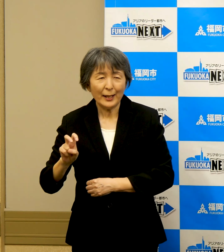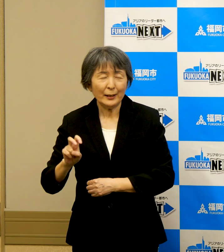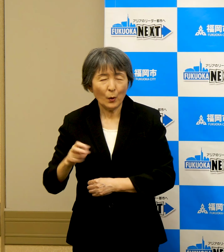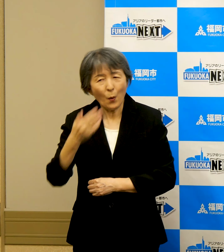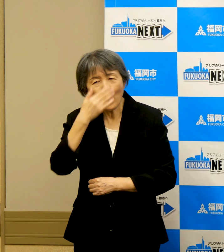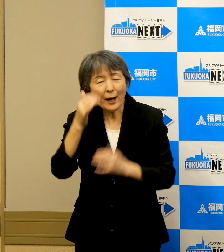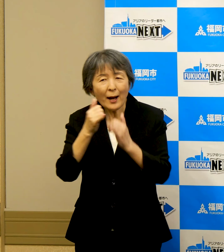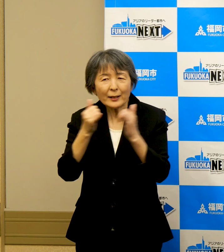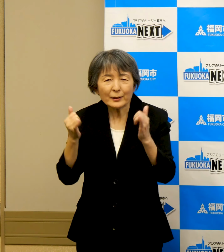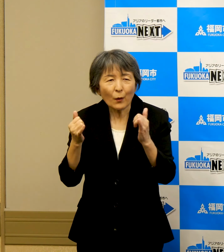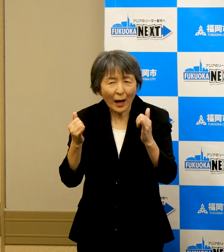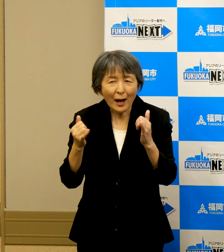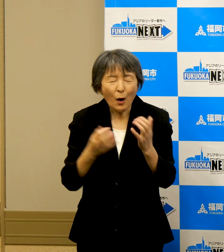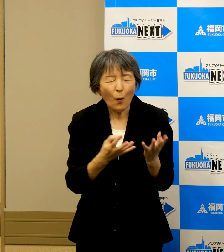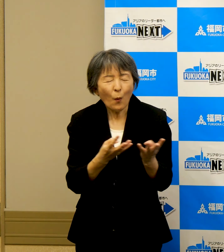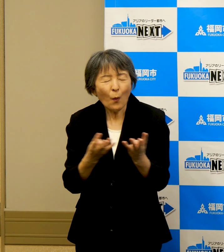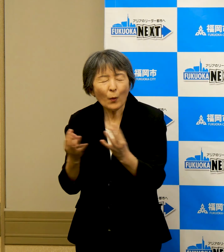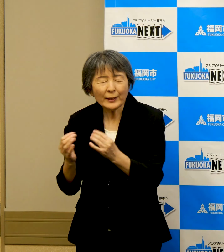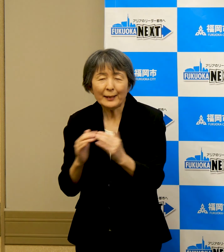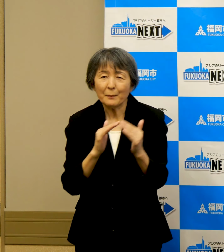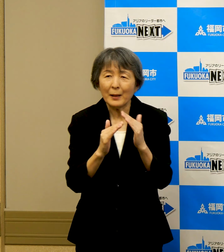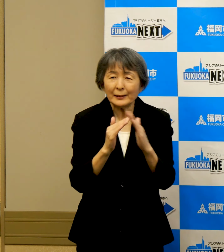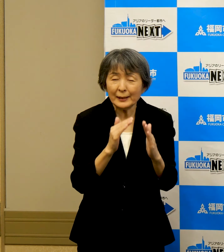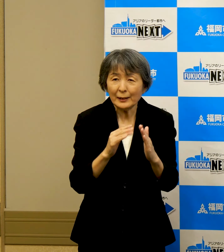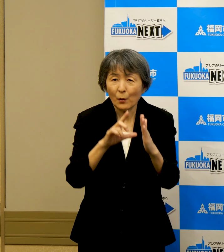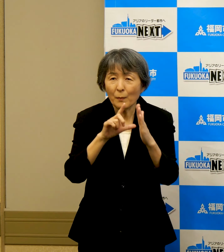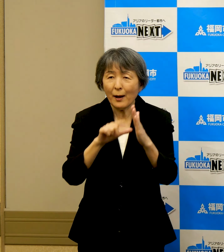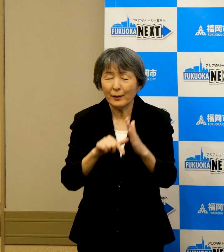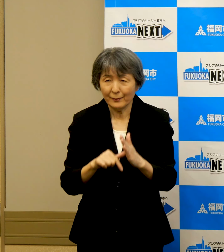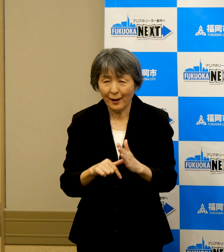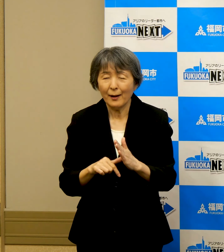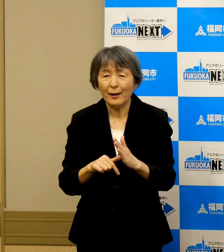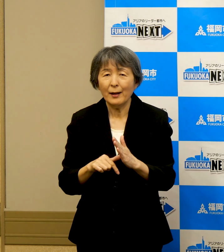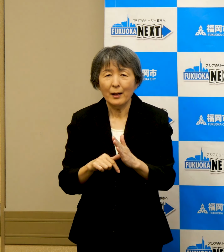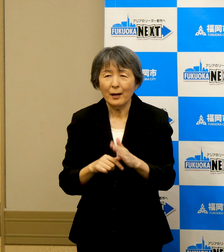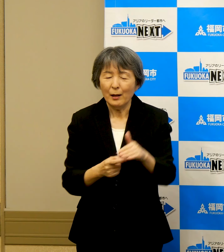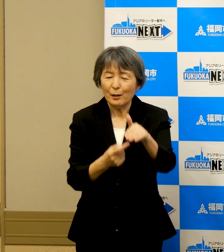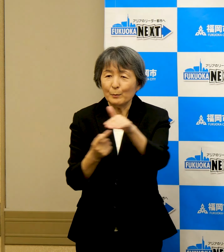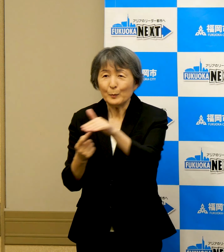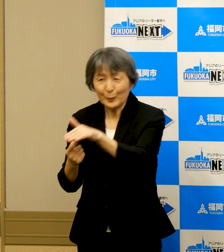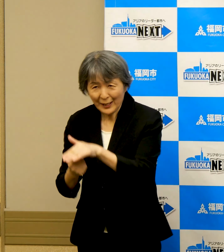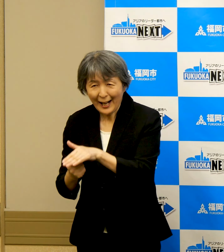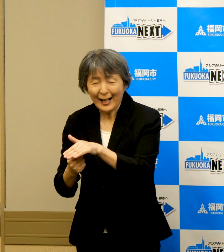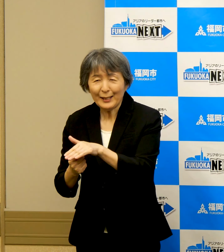若い人が多い街の場合は 多分その 村とかですね